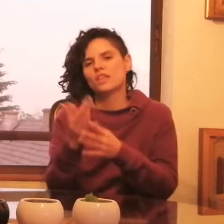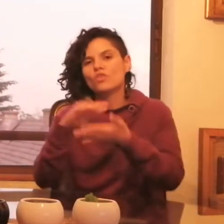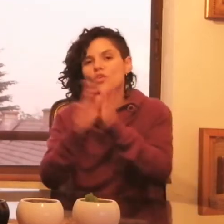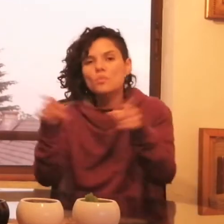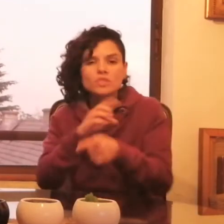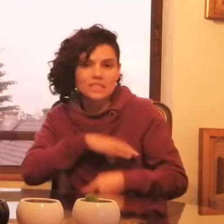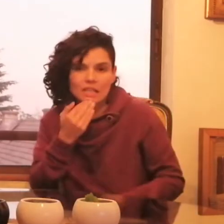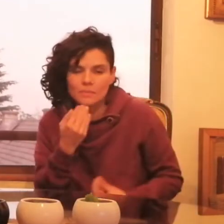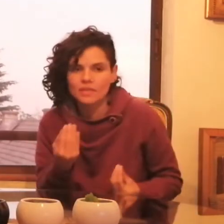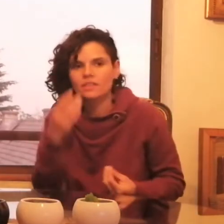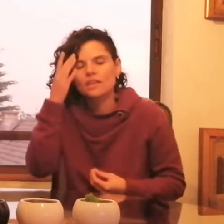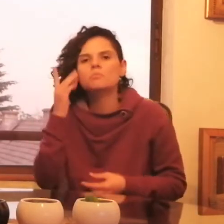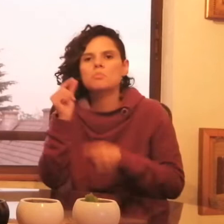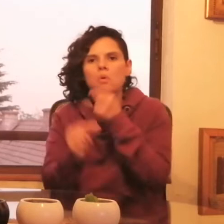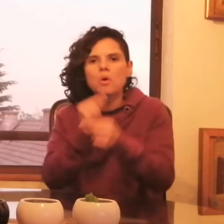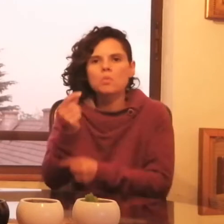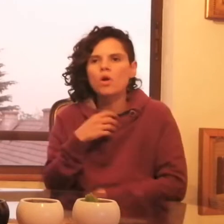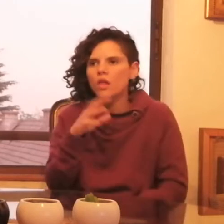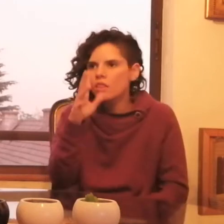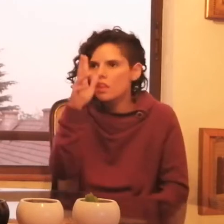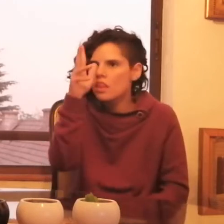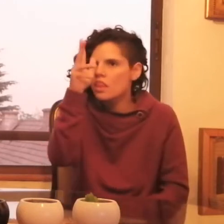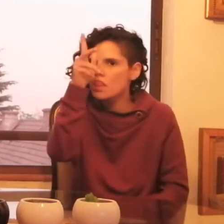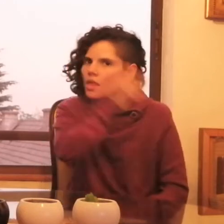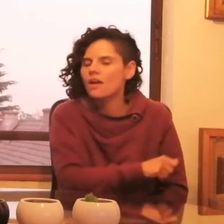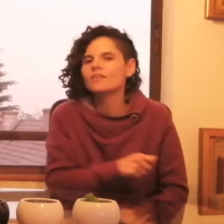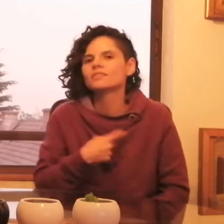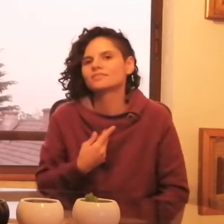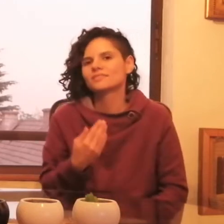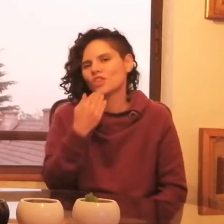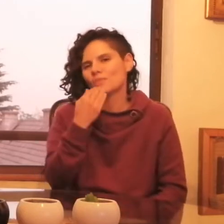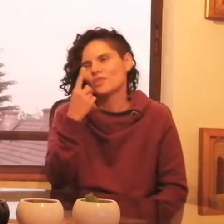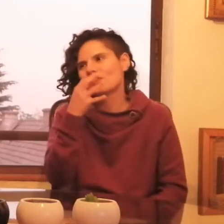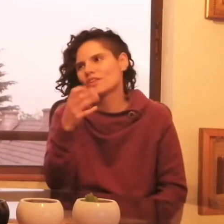Te empezaste a encantar con esto a pesar de lo difícil, lo digo yo básicamente porque estamos aquí hace